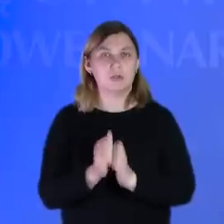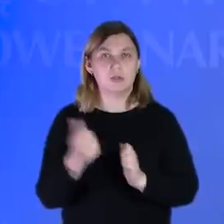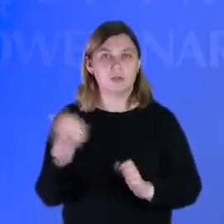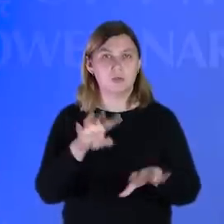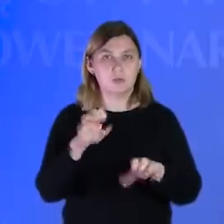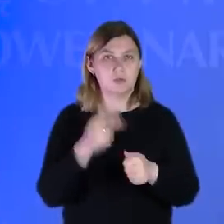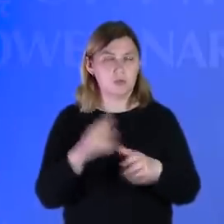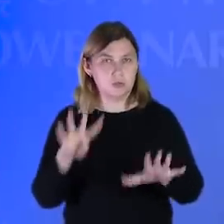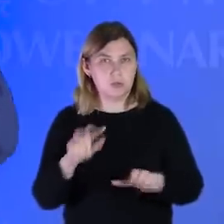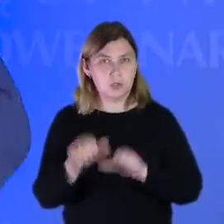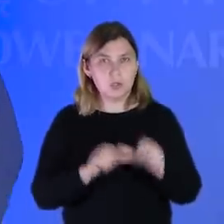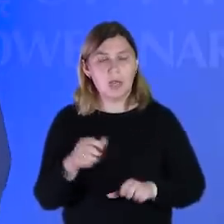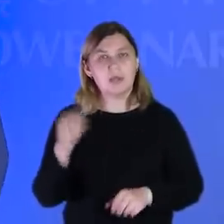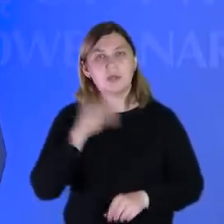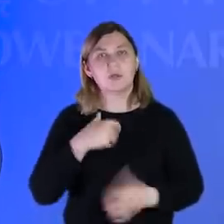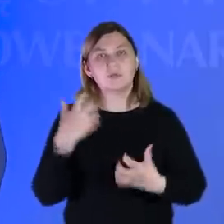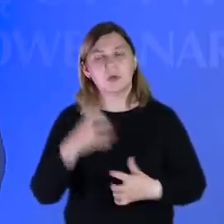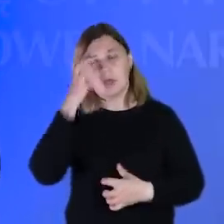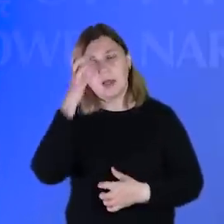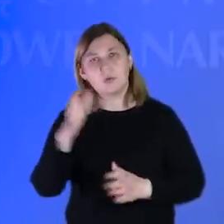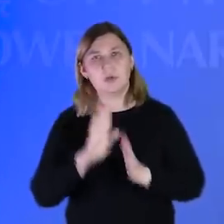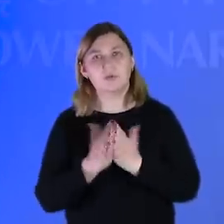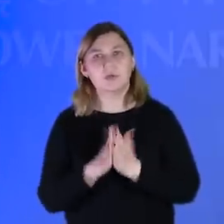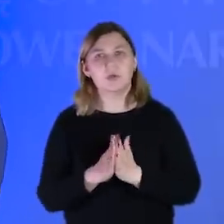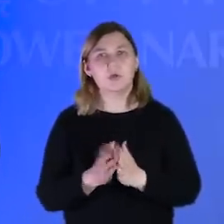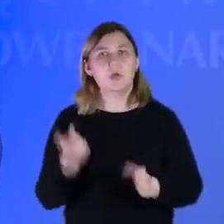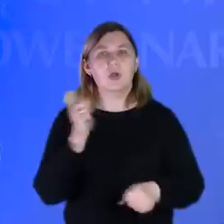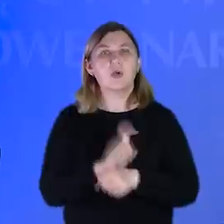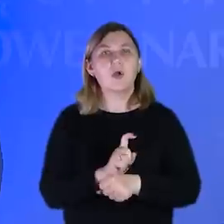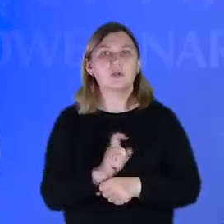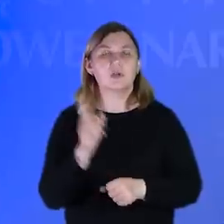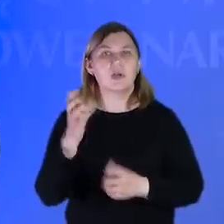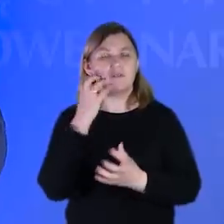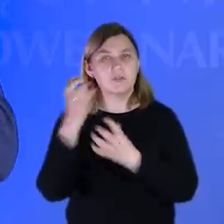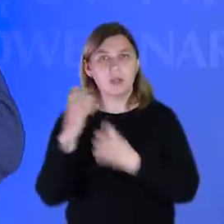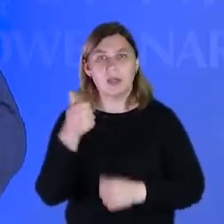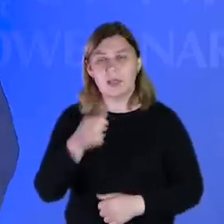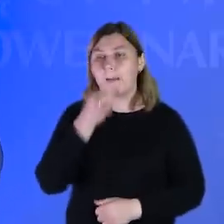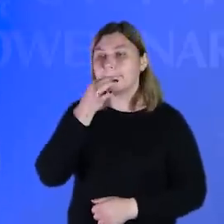ale jeszcze chciałbym tutaj do autora książki "Kontrwywiad kresowy" jedno pytanie skierować,